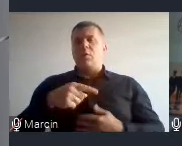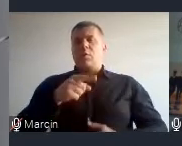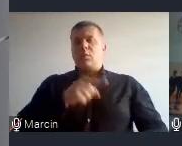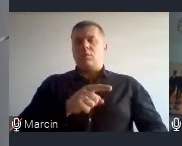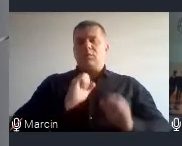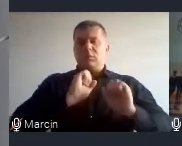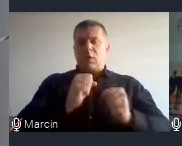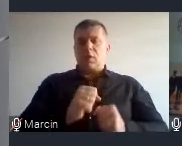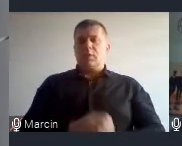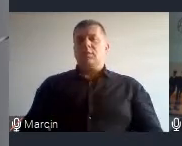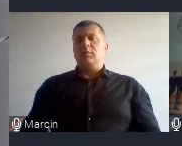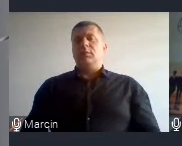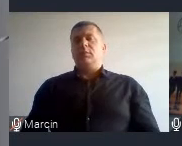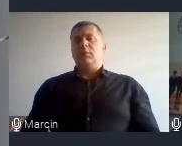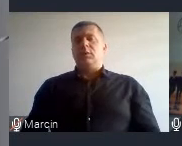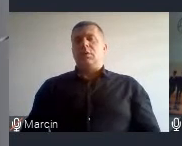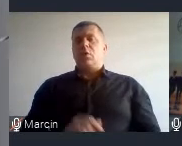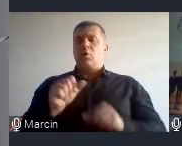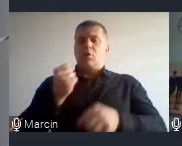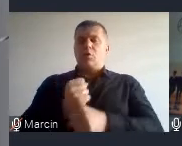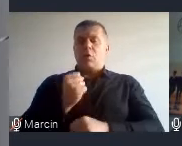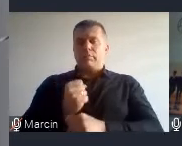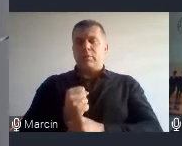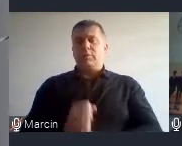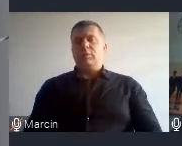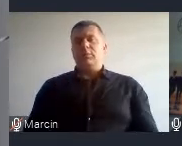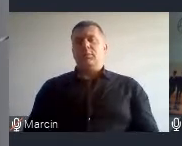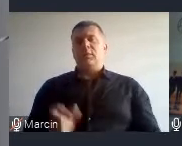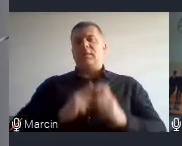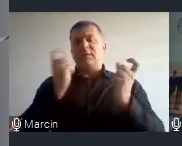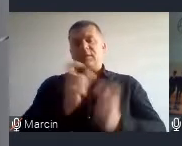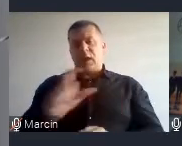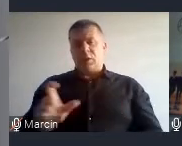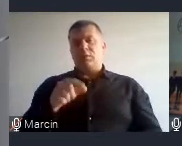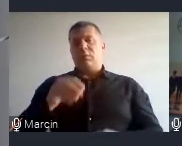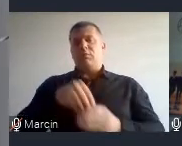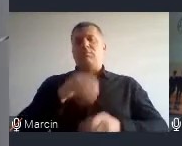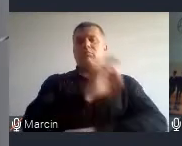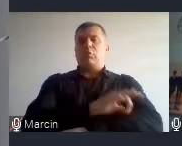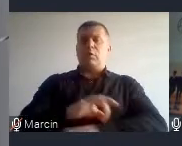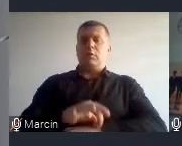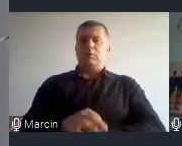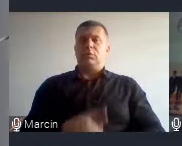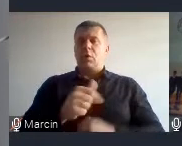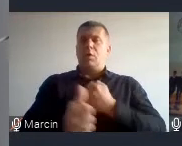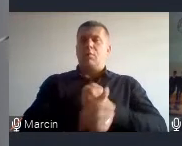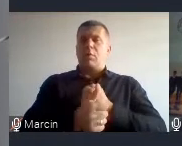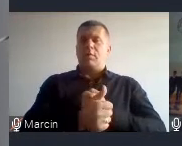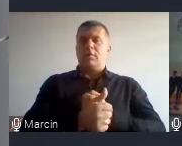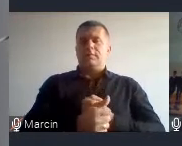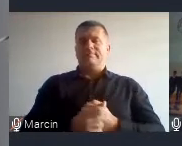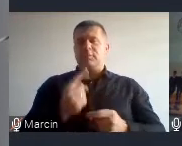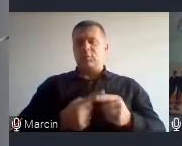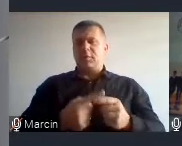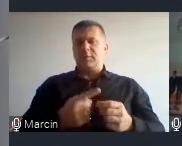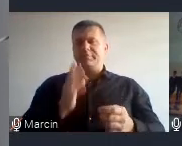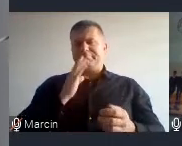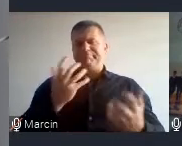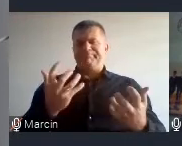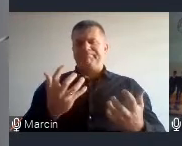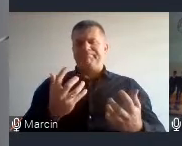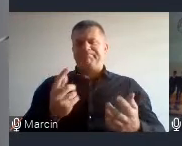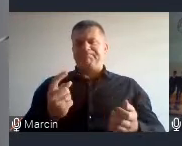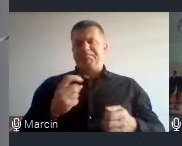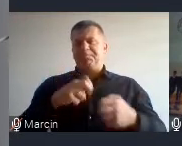to szacując określam wartość tych działań, określam wartość tych robót w całym projekcie.